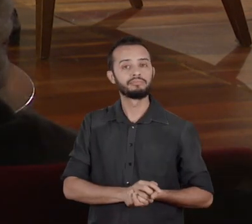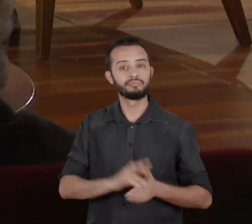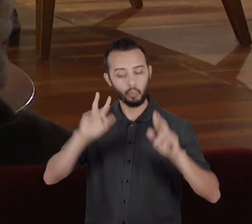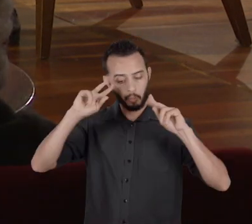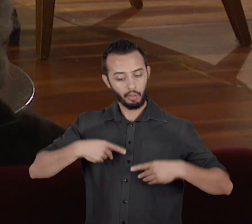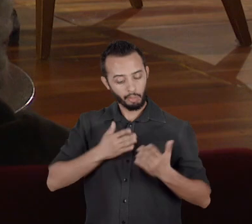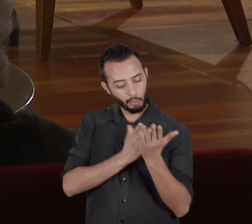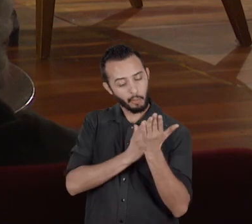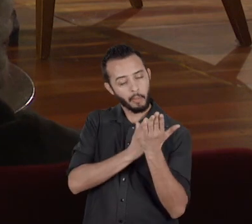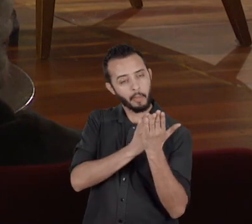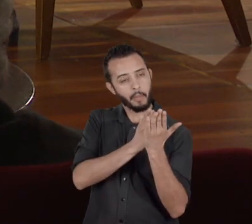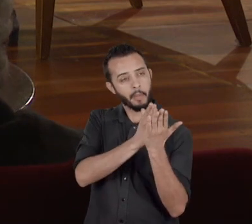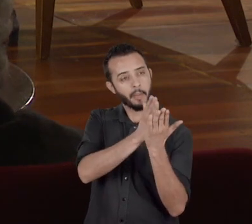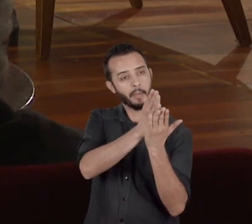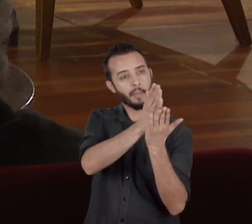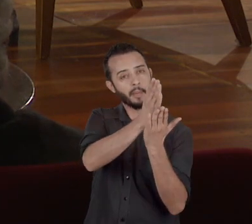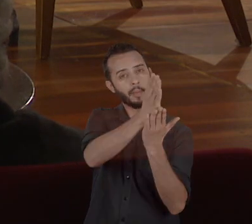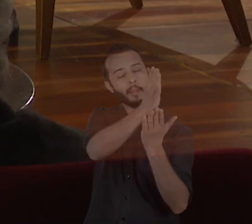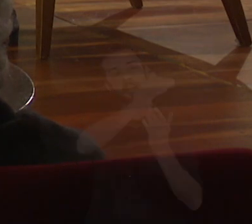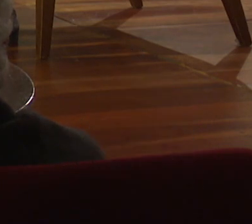um ser humano correto leve.